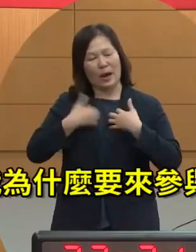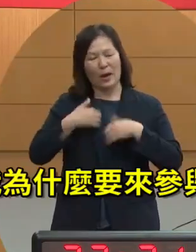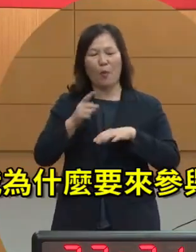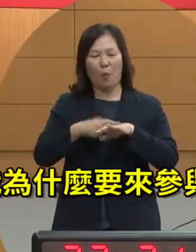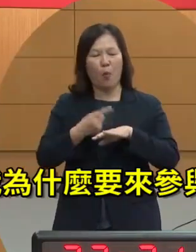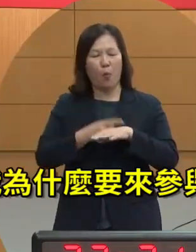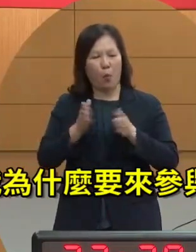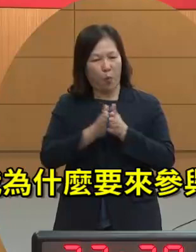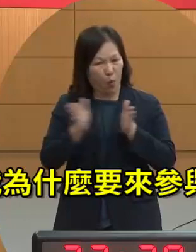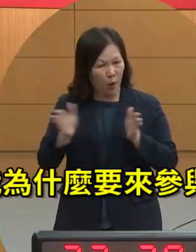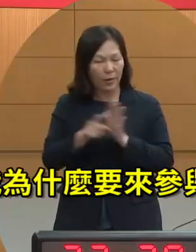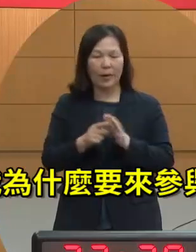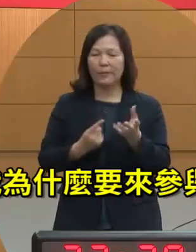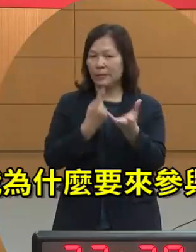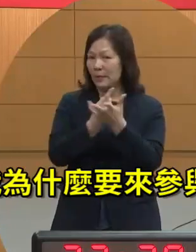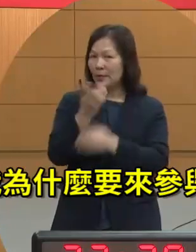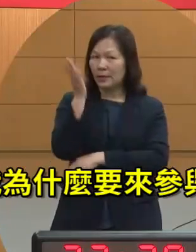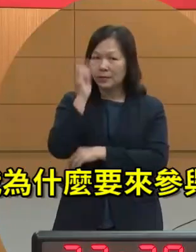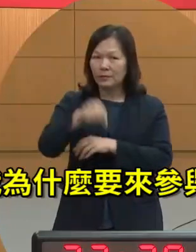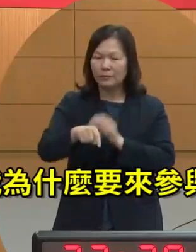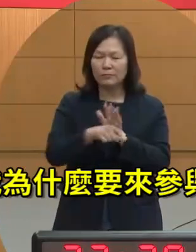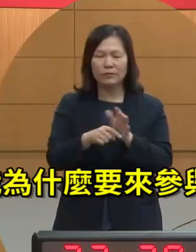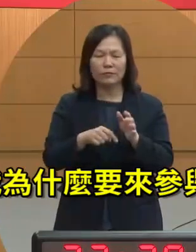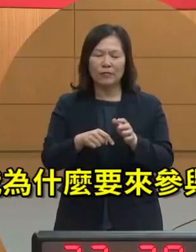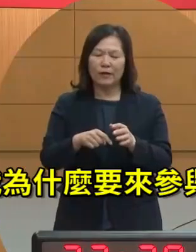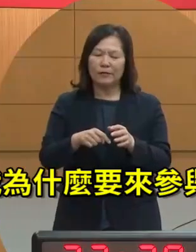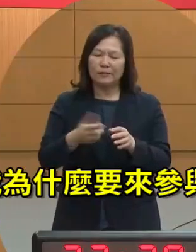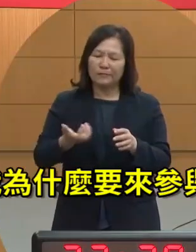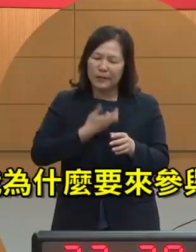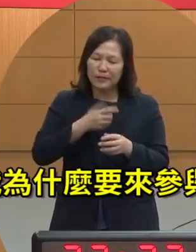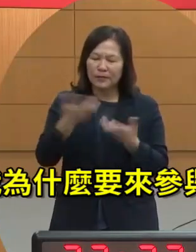我為什麼要來參與政治這個不愉快的事 我待會會解釋